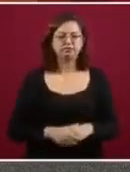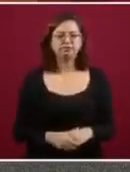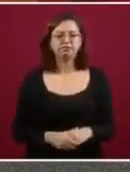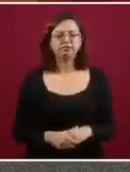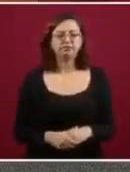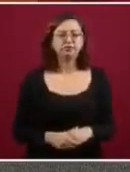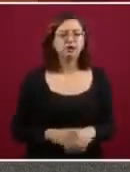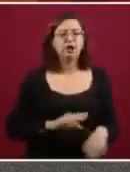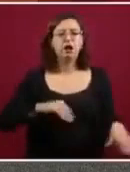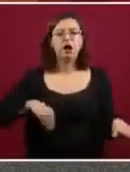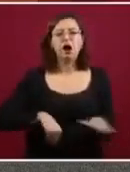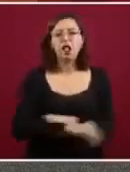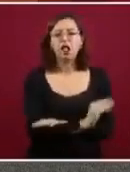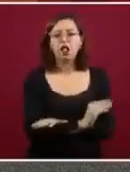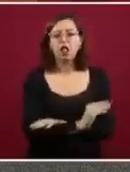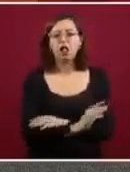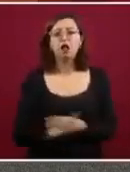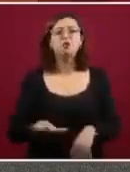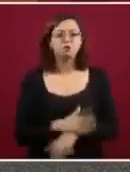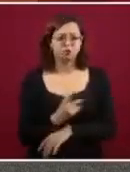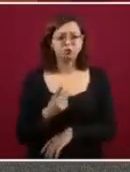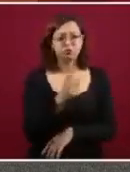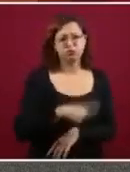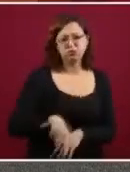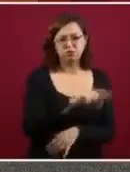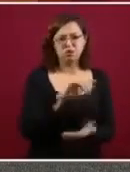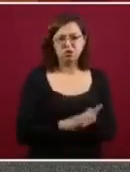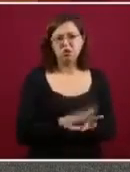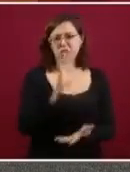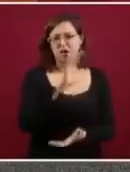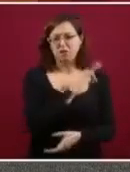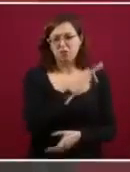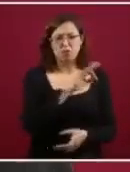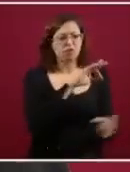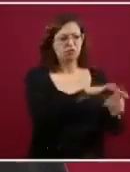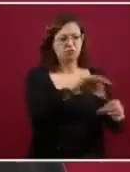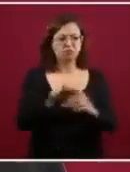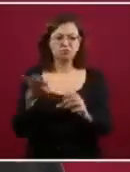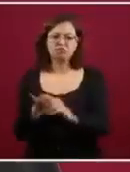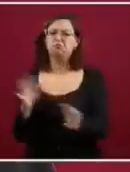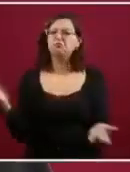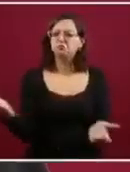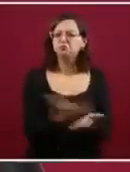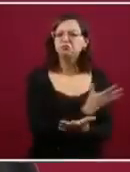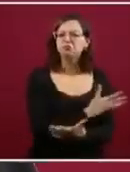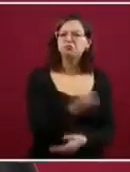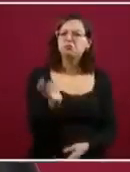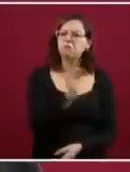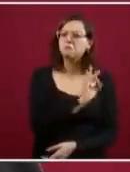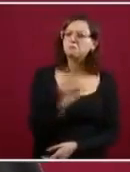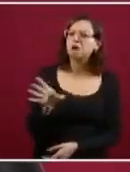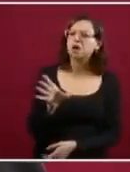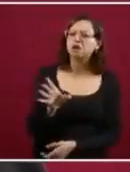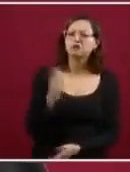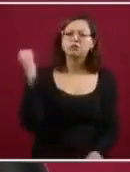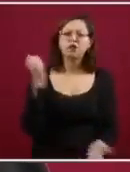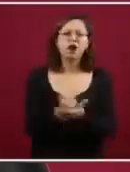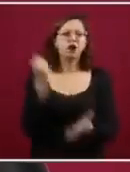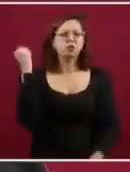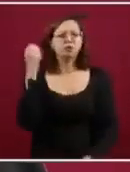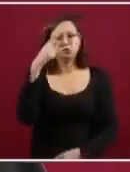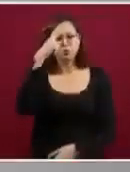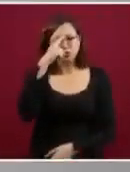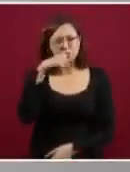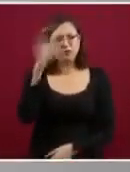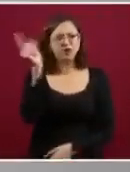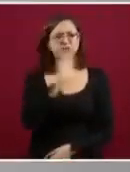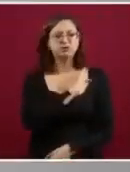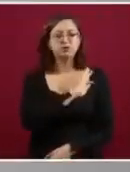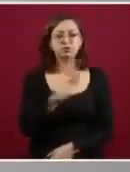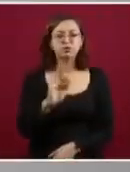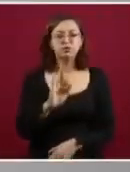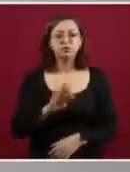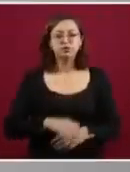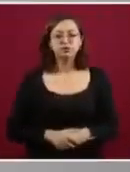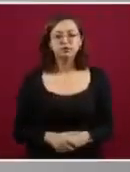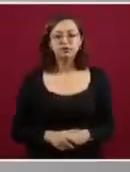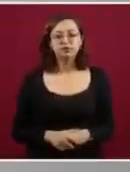porque incluso tenían mayoría y podían aprobar la reforma para la privatización